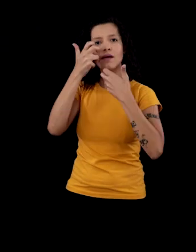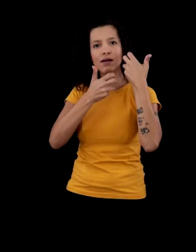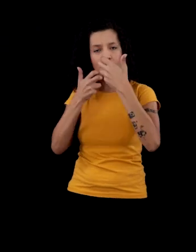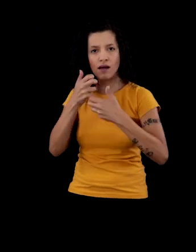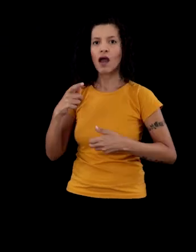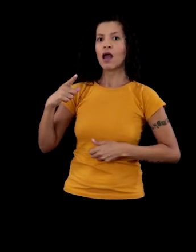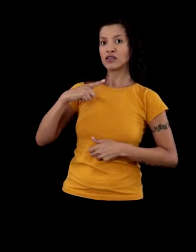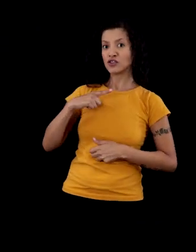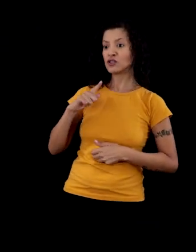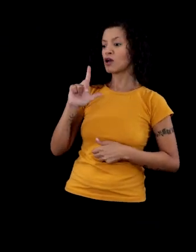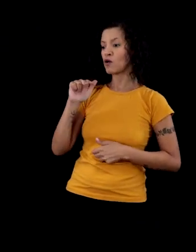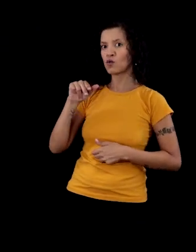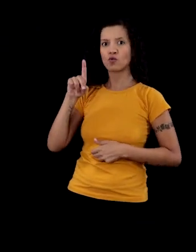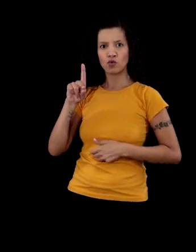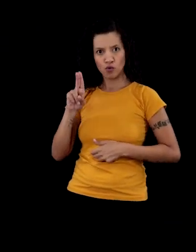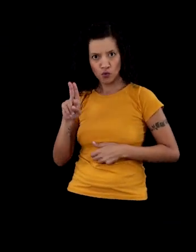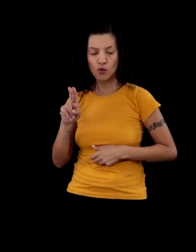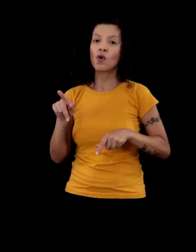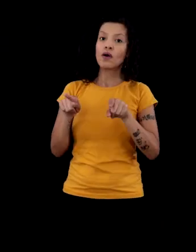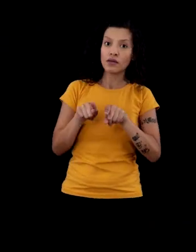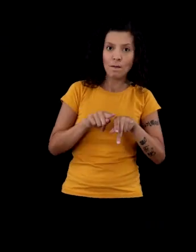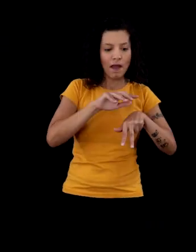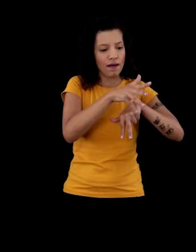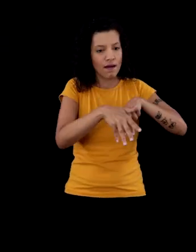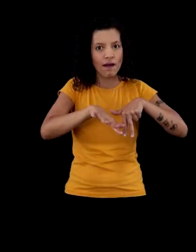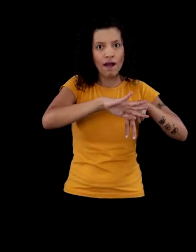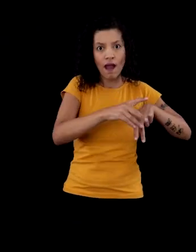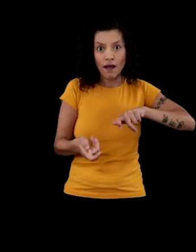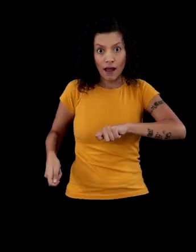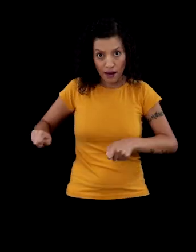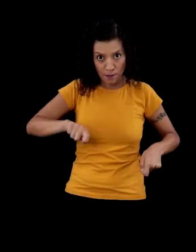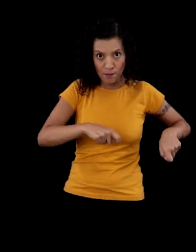Ia no lundu, carimbó que são ritmos nossos daqui